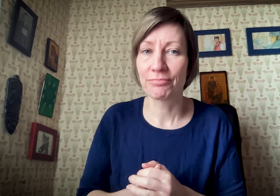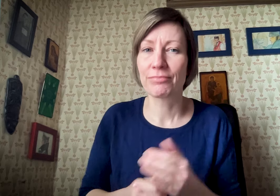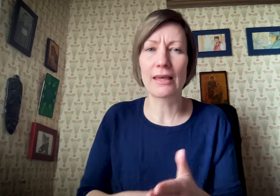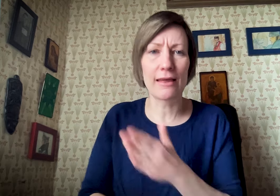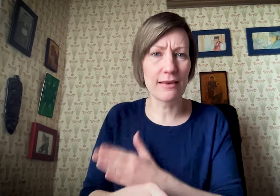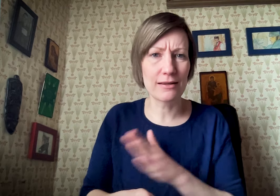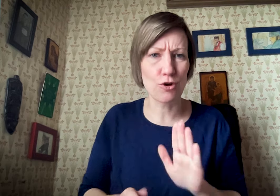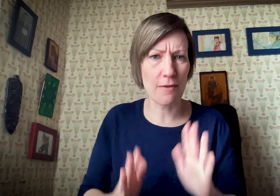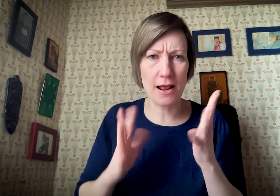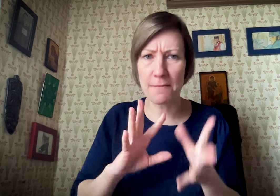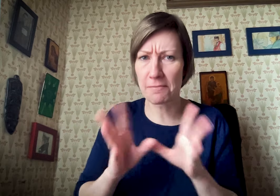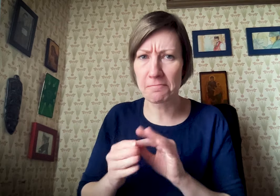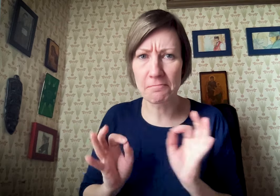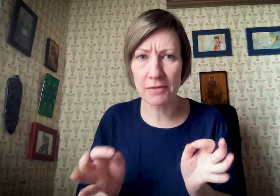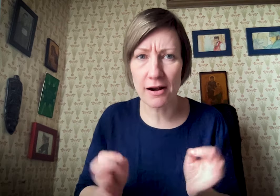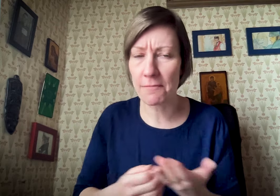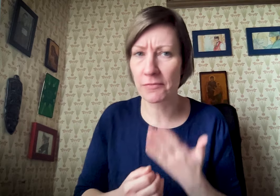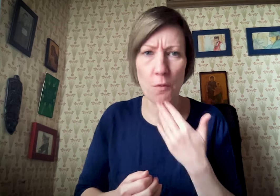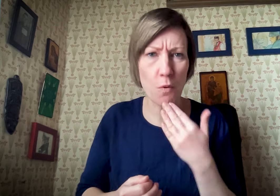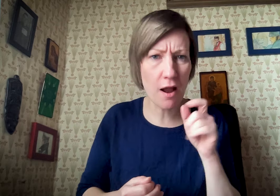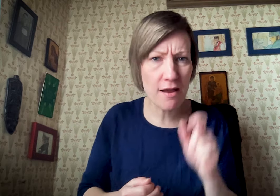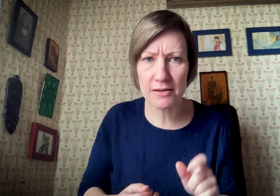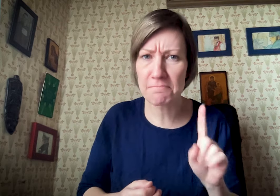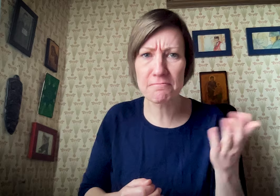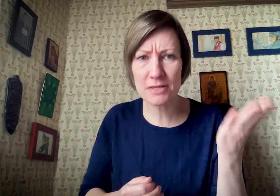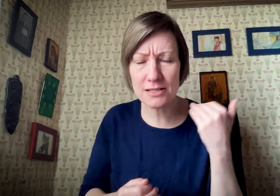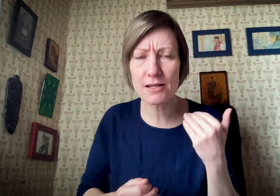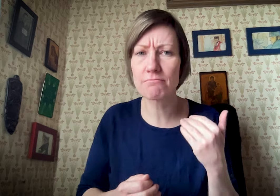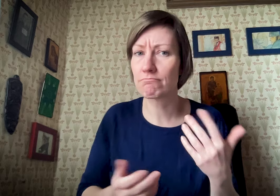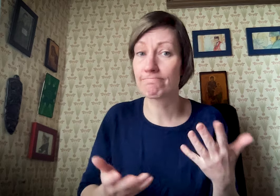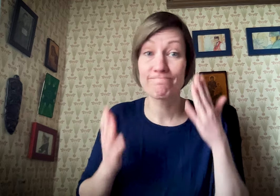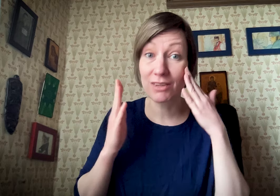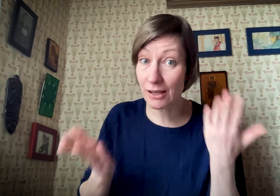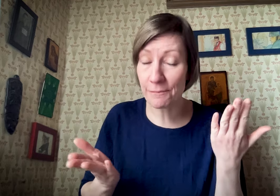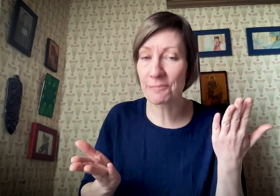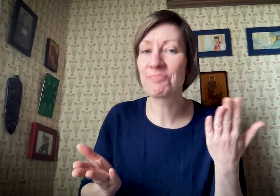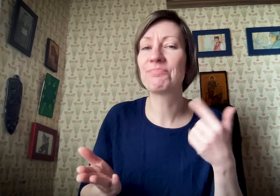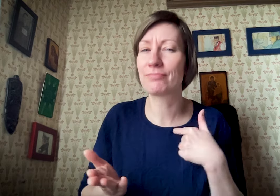Millaista hänen elämänsä oli ennen Åvikia? Ei tiedetä, kuka hän oli ja mistä hän oli kotoisin.